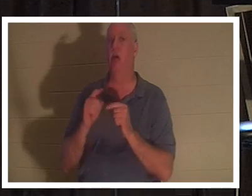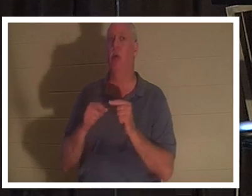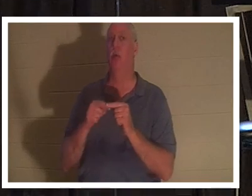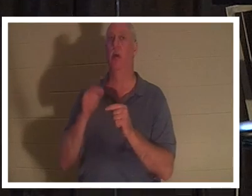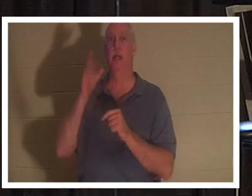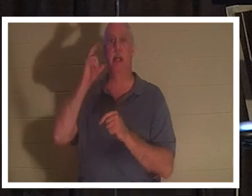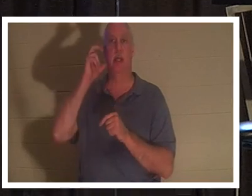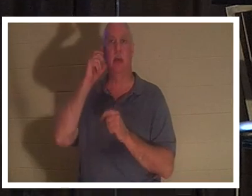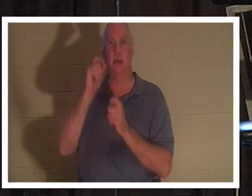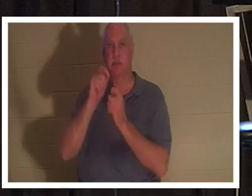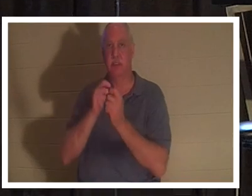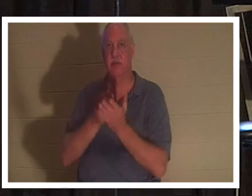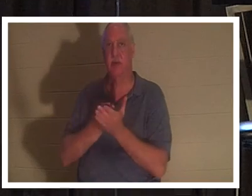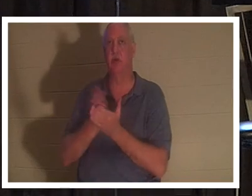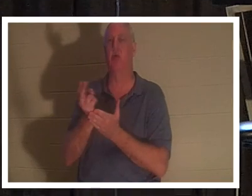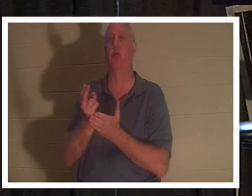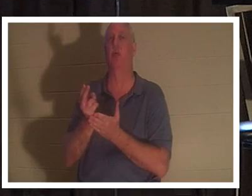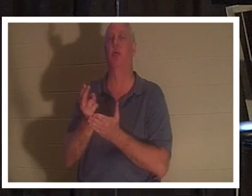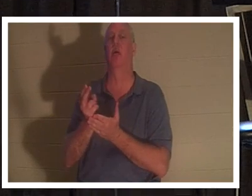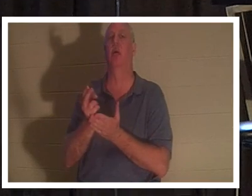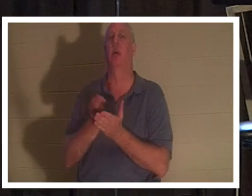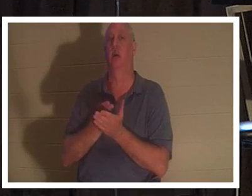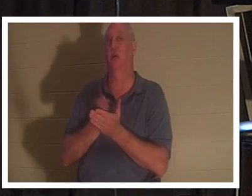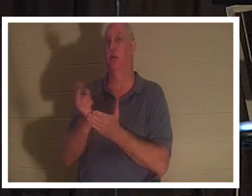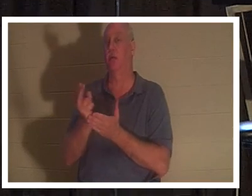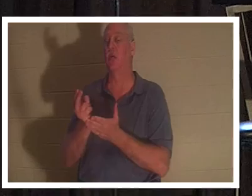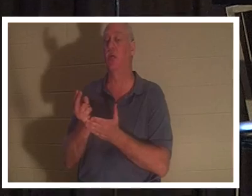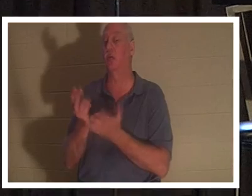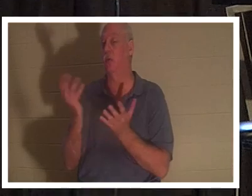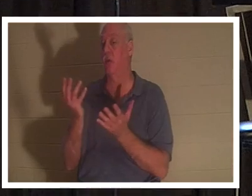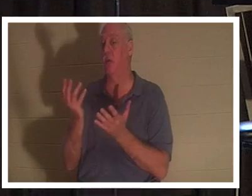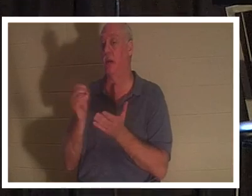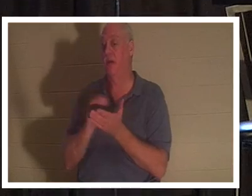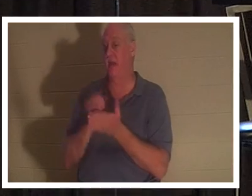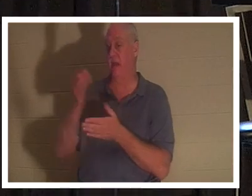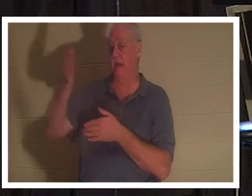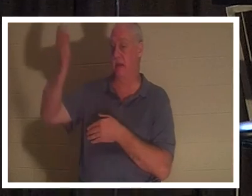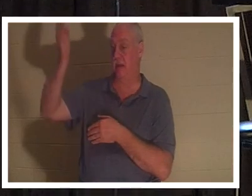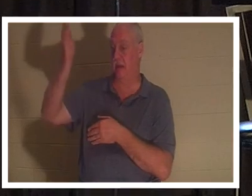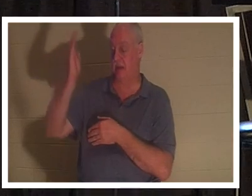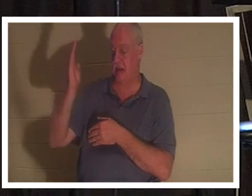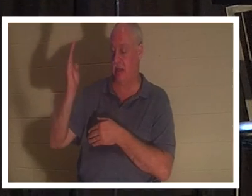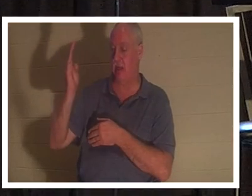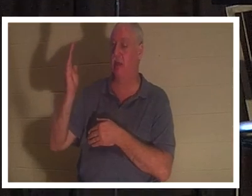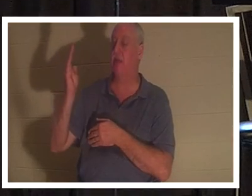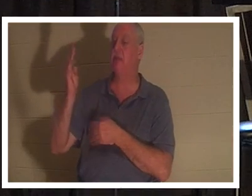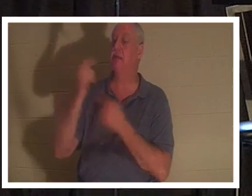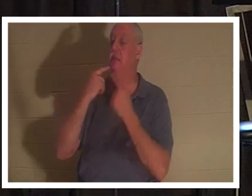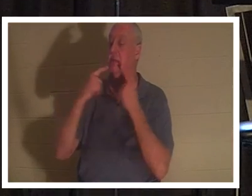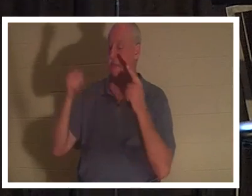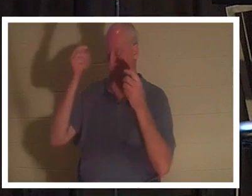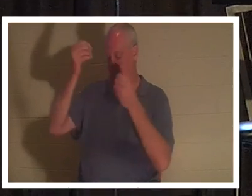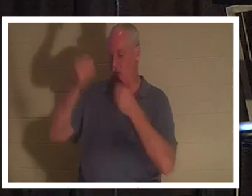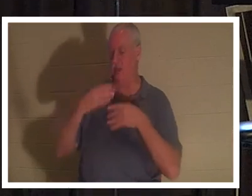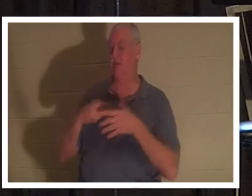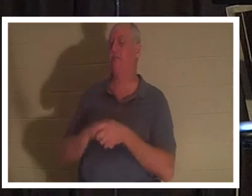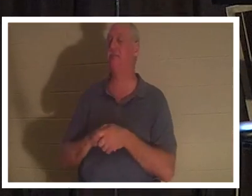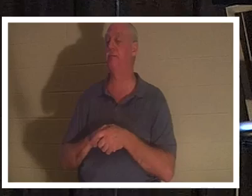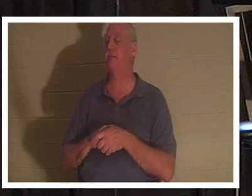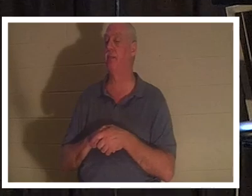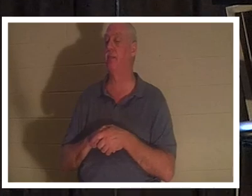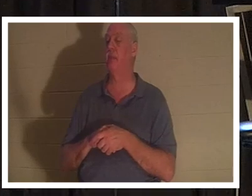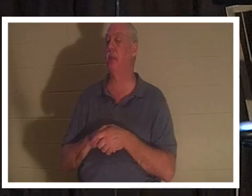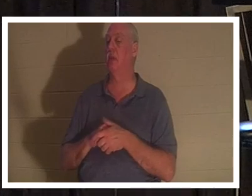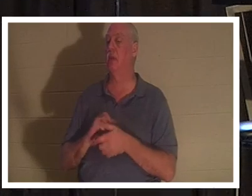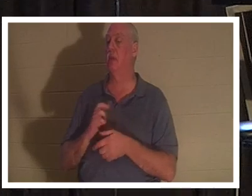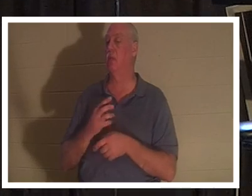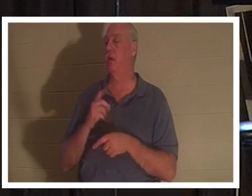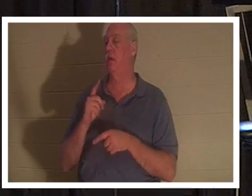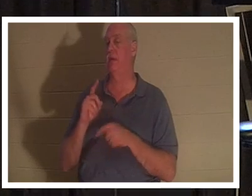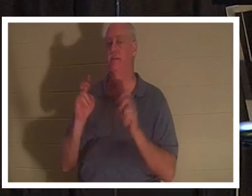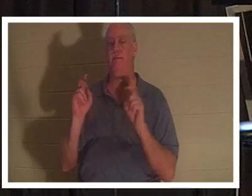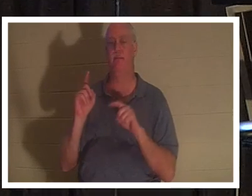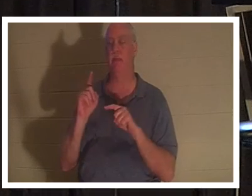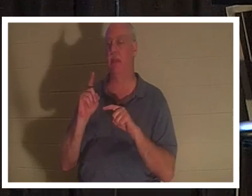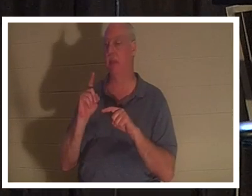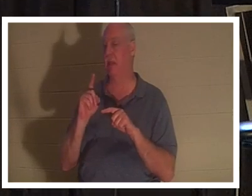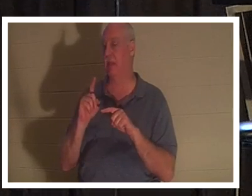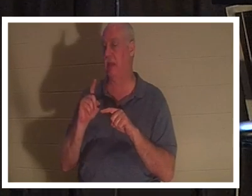vérités. La vérité selon laquelle Dieu nous dit que nous ne pouvons pas gravir l'échelle des bonnes œuvres pour aller au ciel,